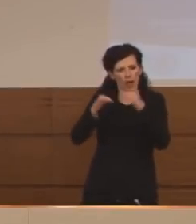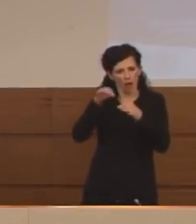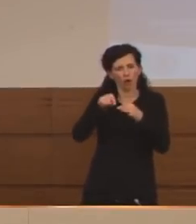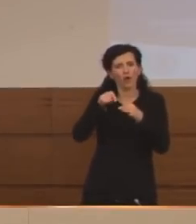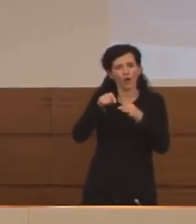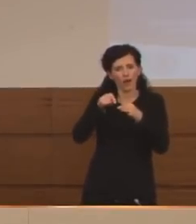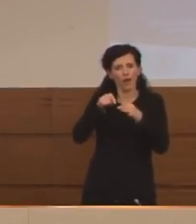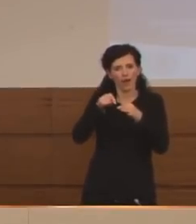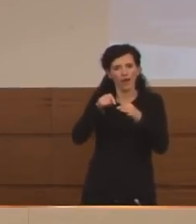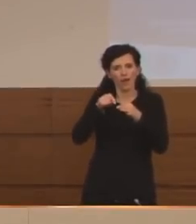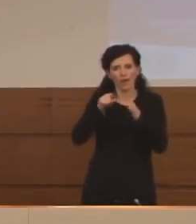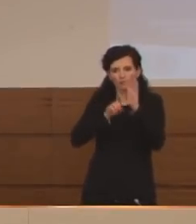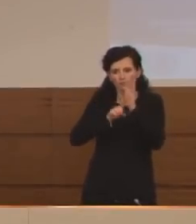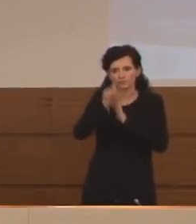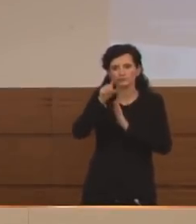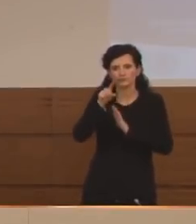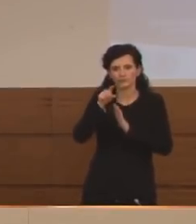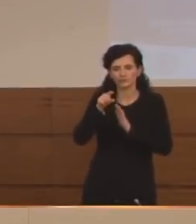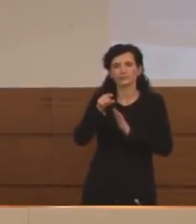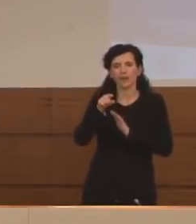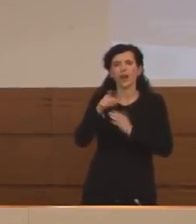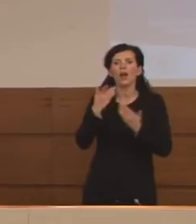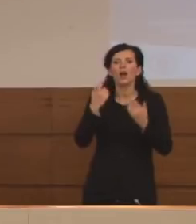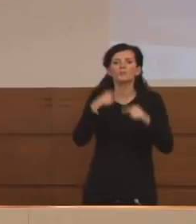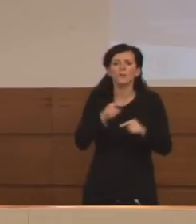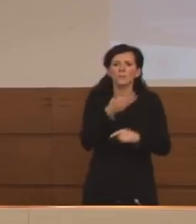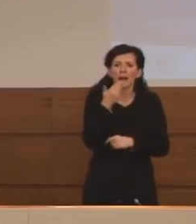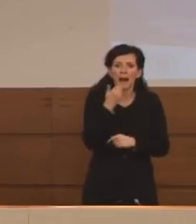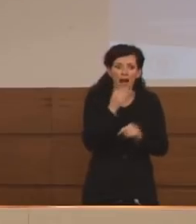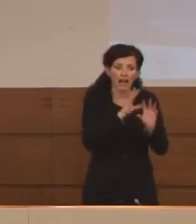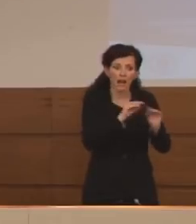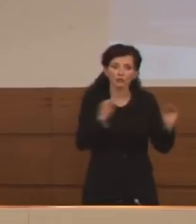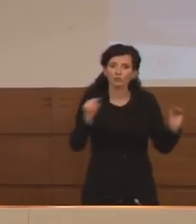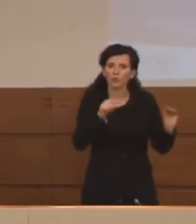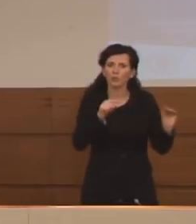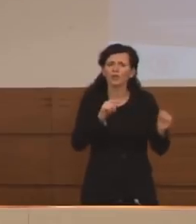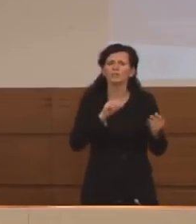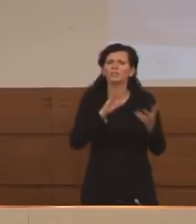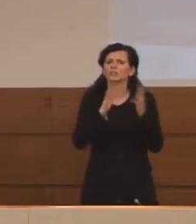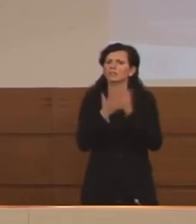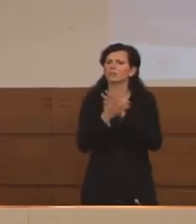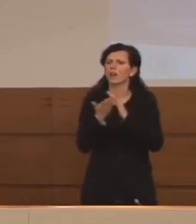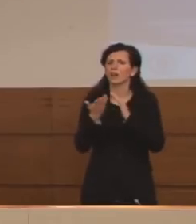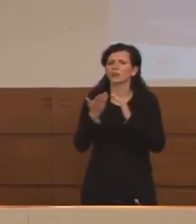Questa carenza ha portato a una competizione mondiale e europea sui reagenti